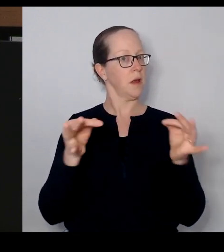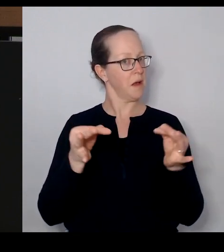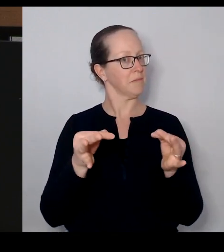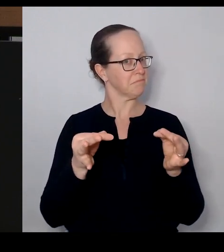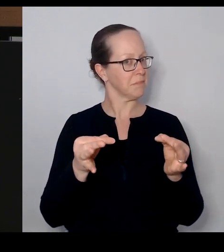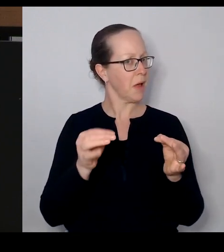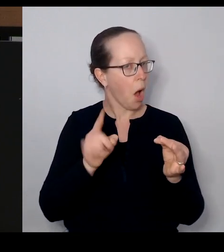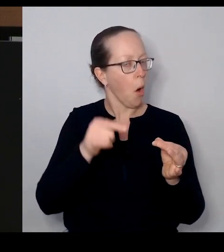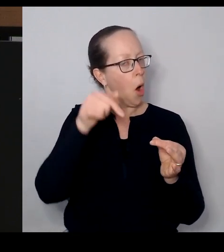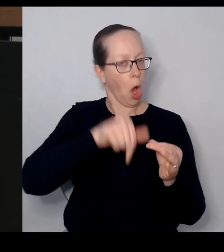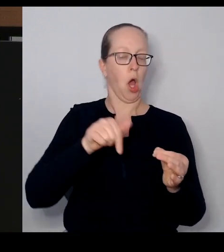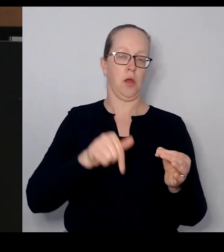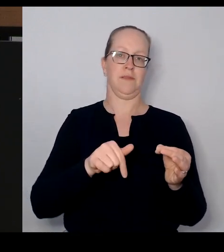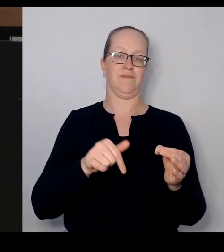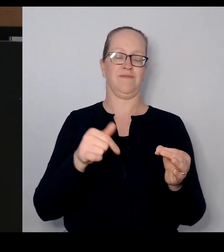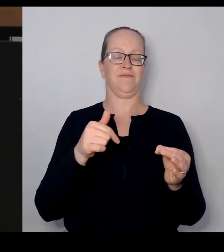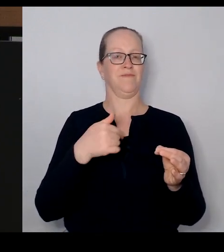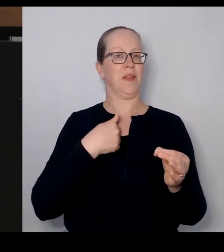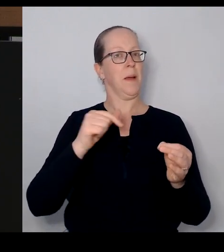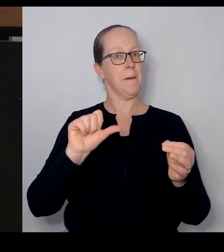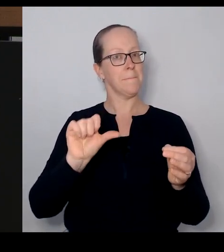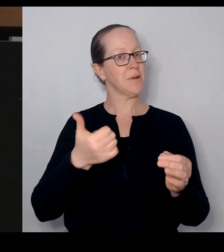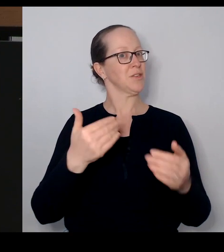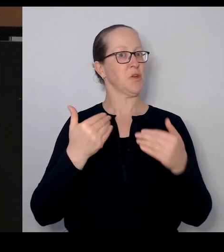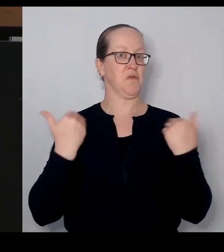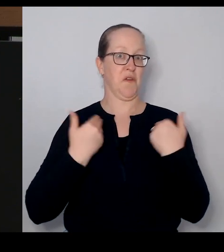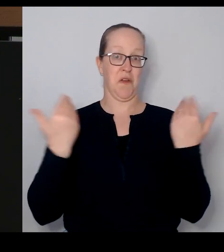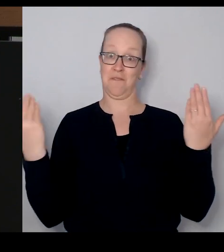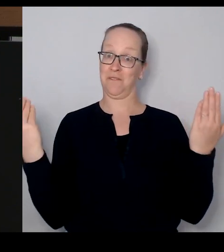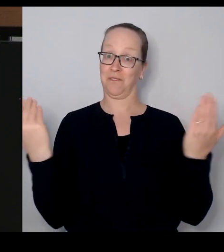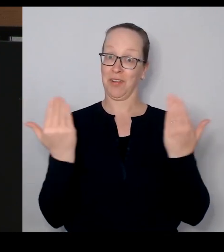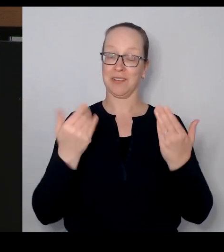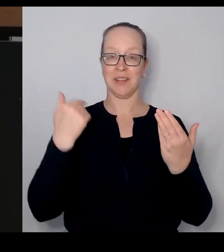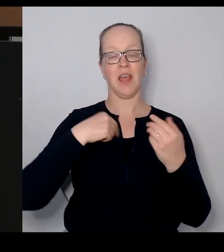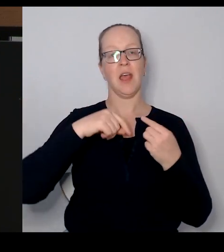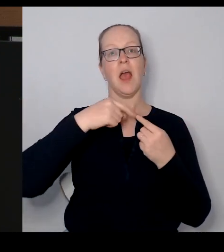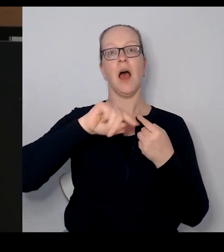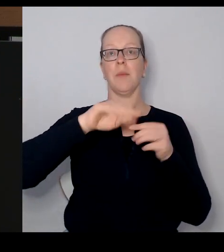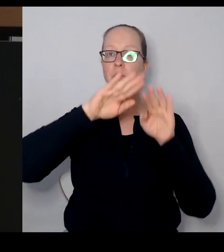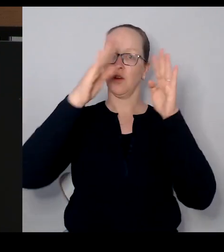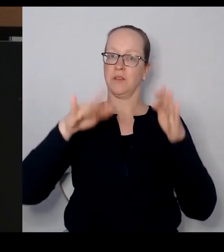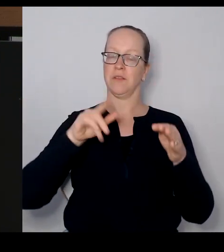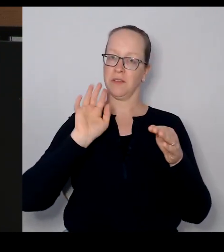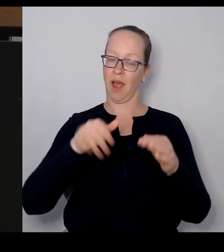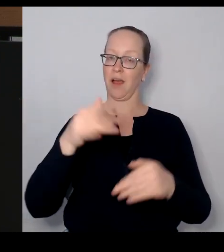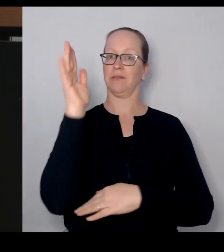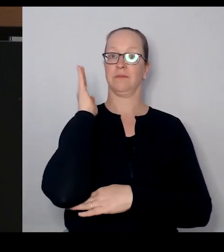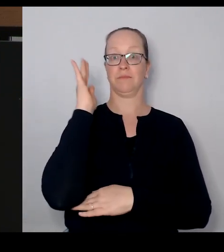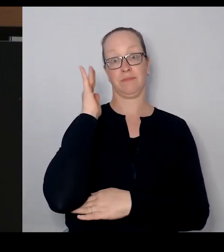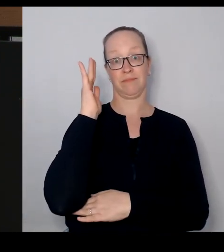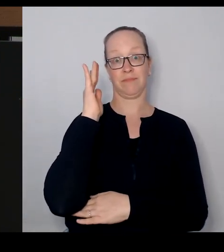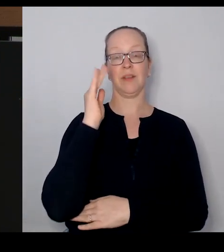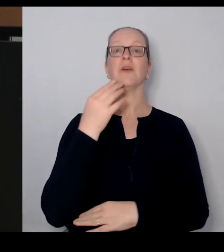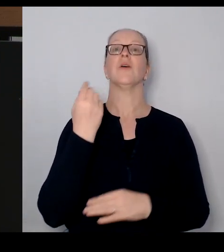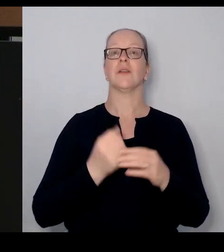im Abgeordnetenhaus reden zu können und Ihnen den aktuellen Jahresbericht des Rechnungshofs vorstellen zu können.